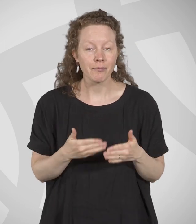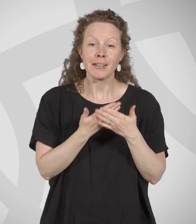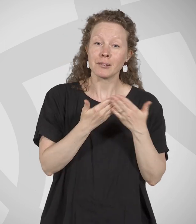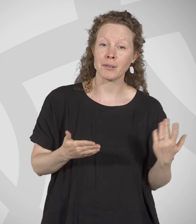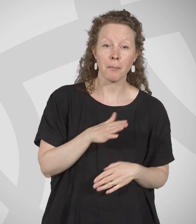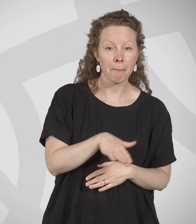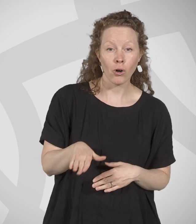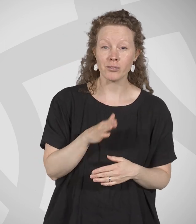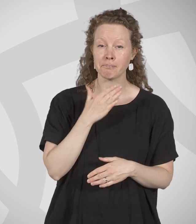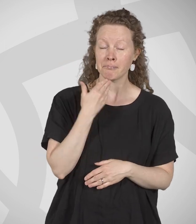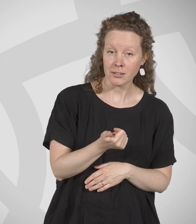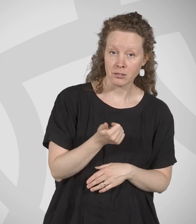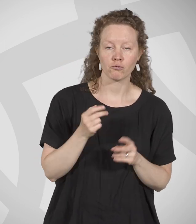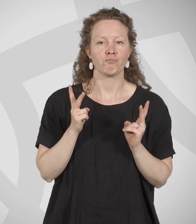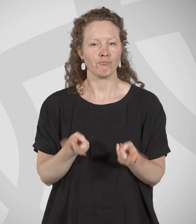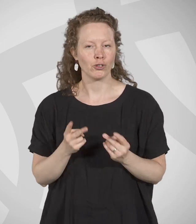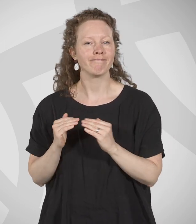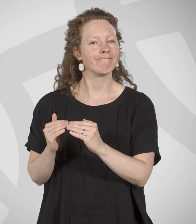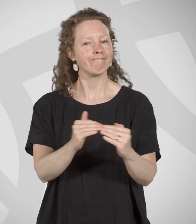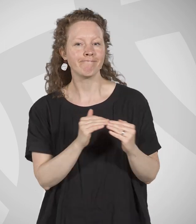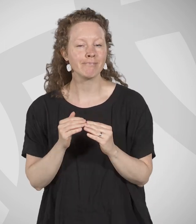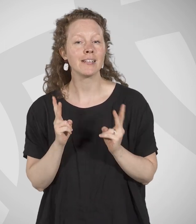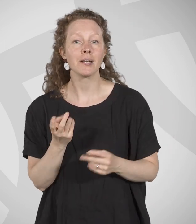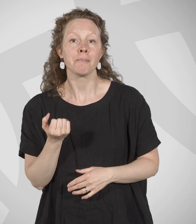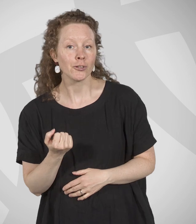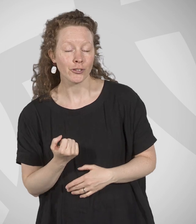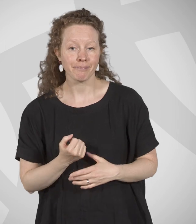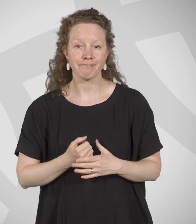som respekterar barnets bästa och likabehandling.